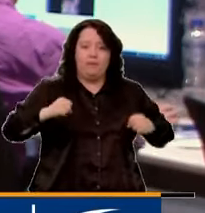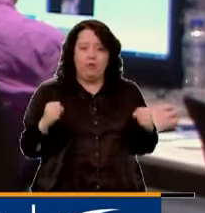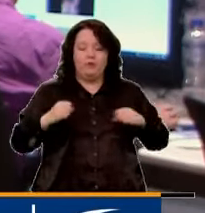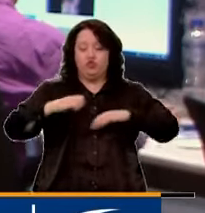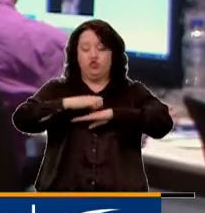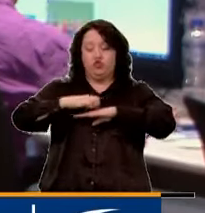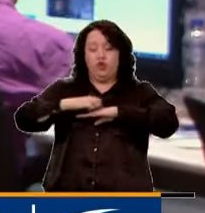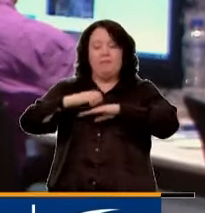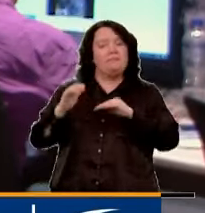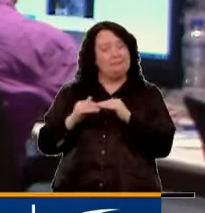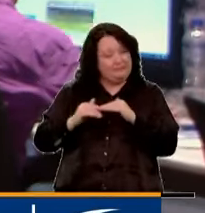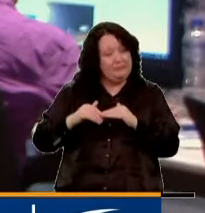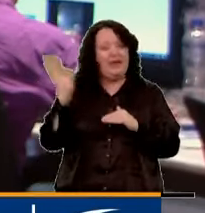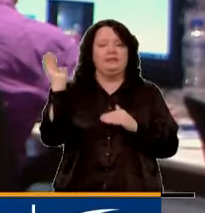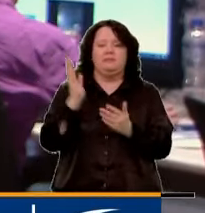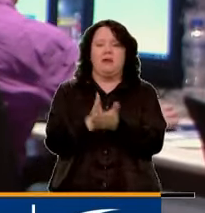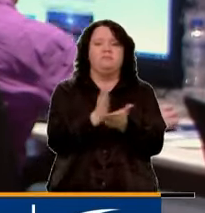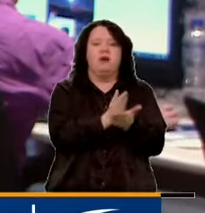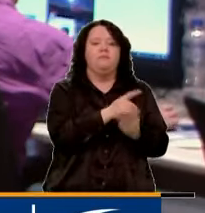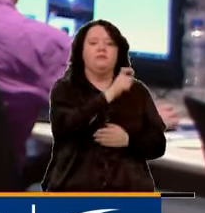))) la unidad de rescate de animales de los bomberos están atentos a cualquie